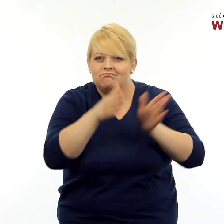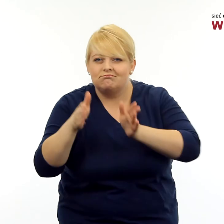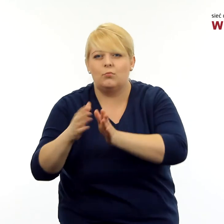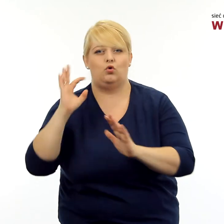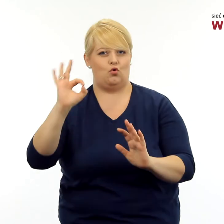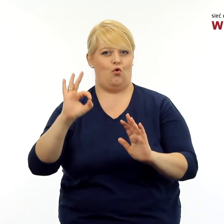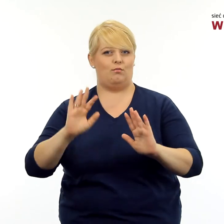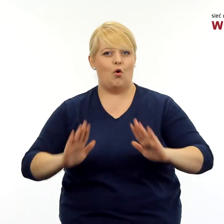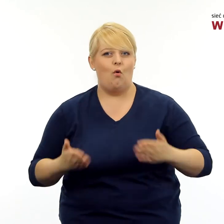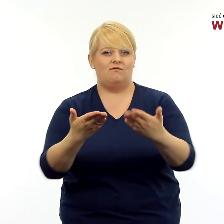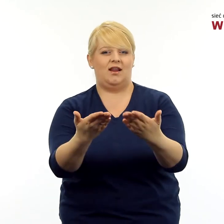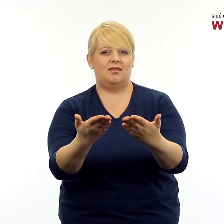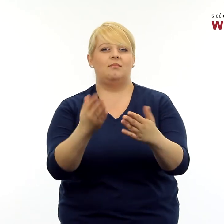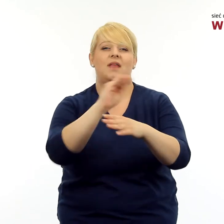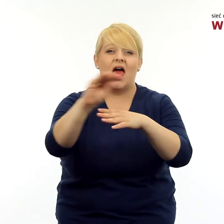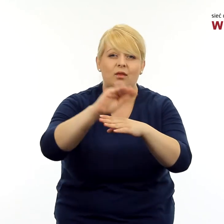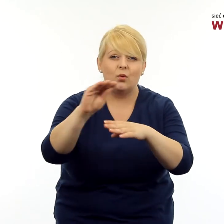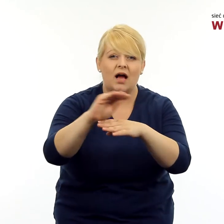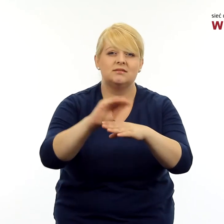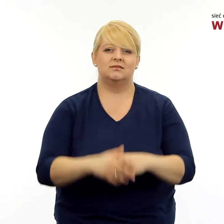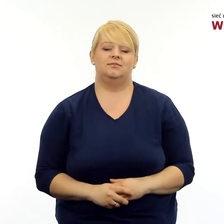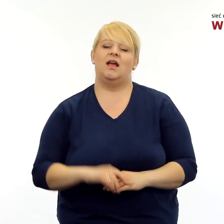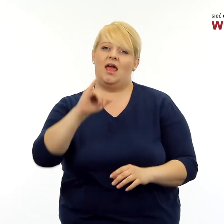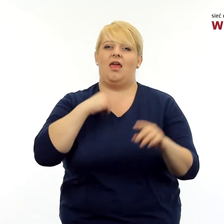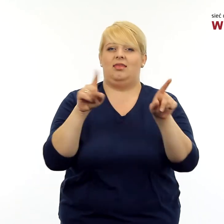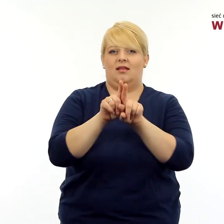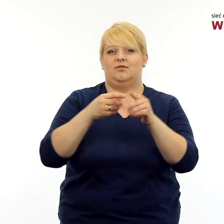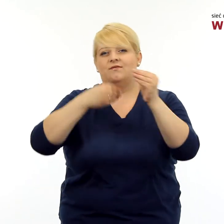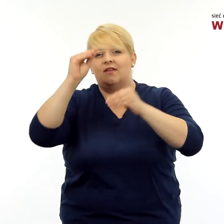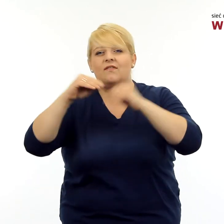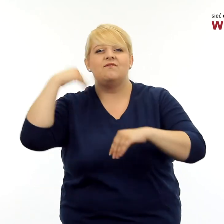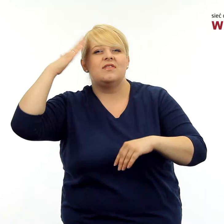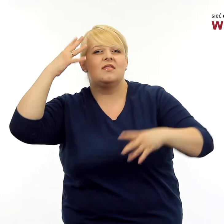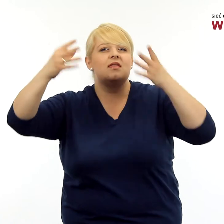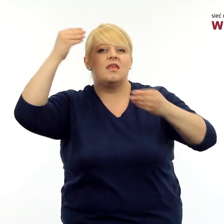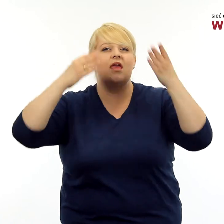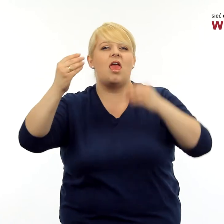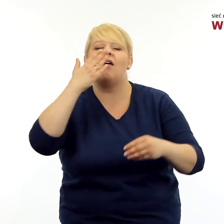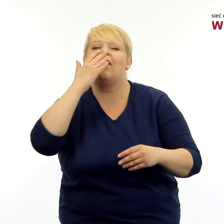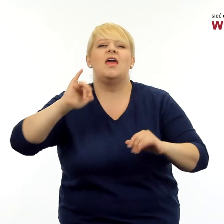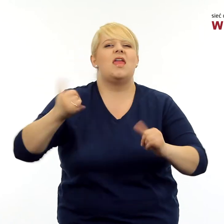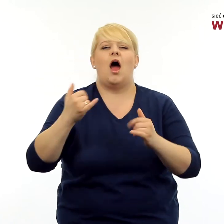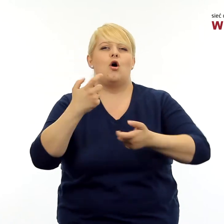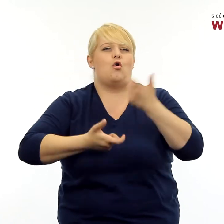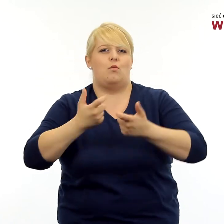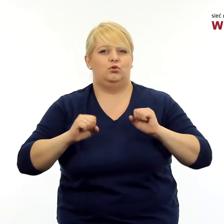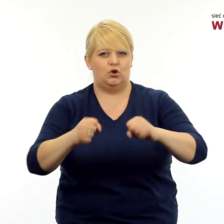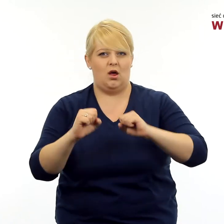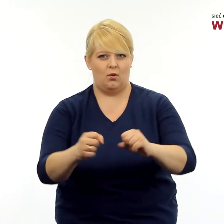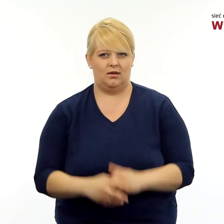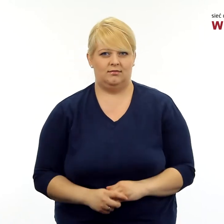przygotować dobrą ofertę edukacyjną i zebrać wiedzę o tym, jak działać.